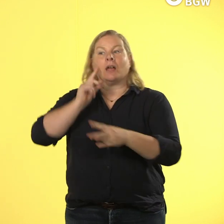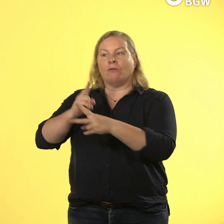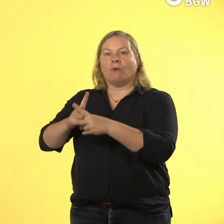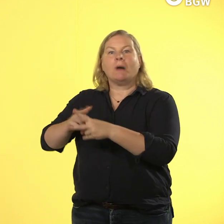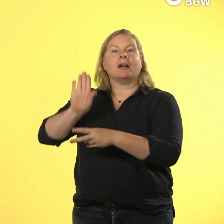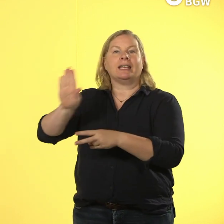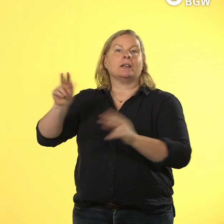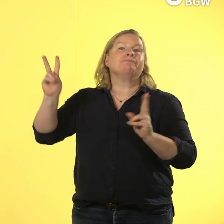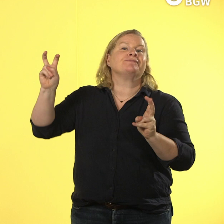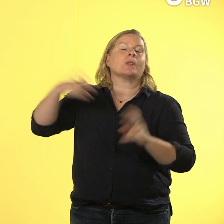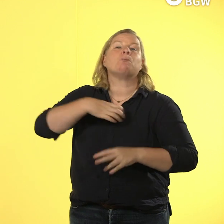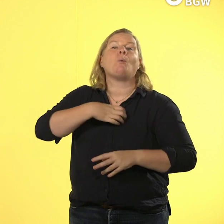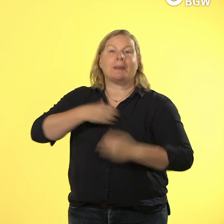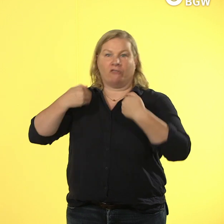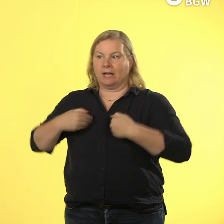Die Gruppenkultur leidet.